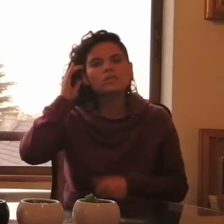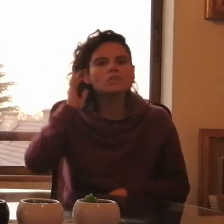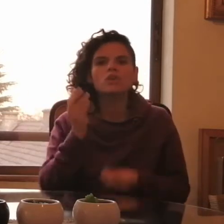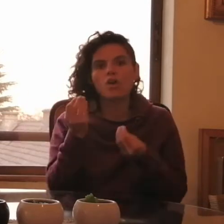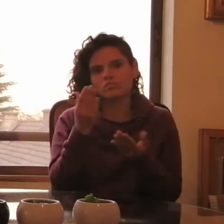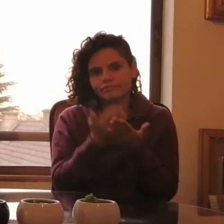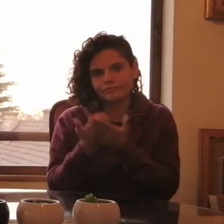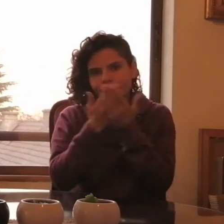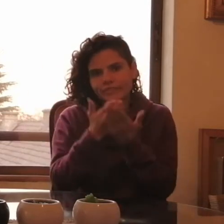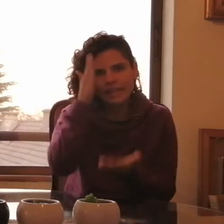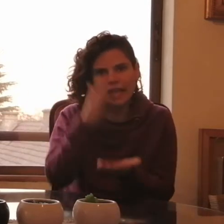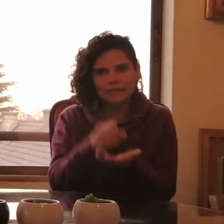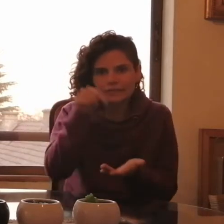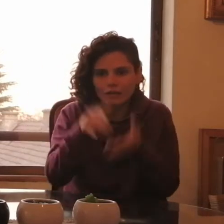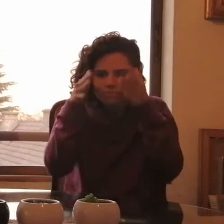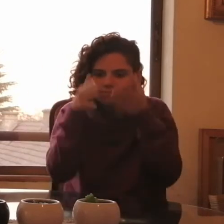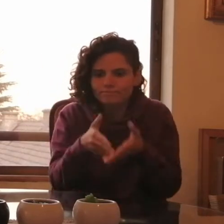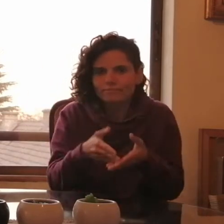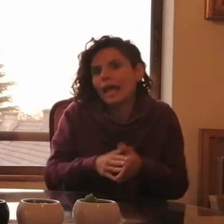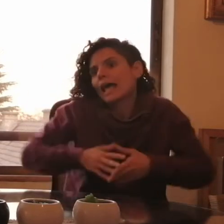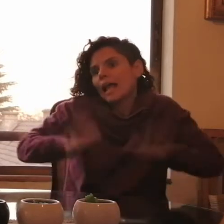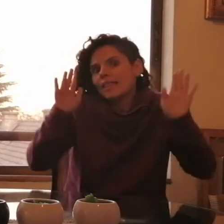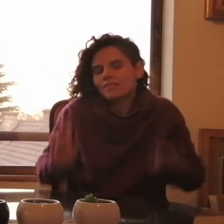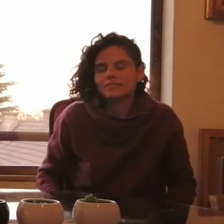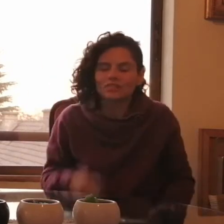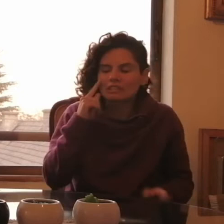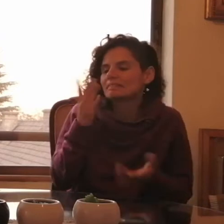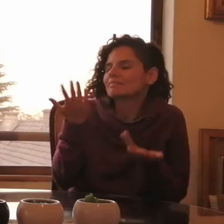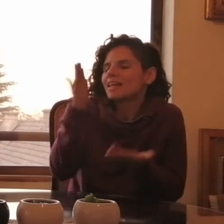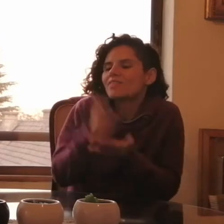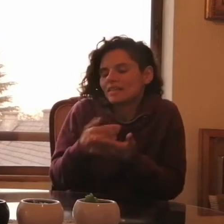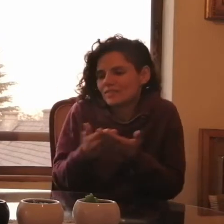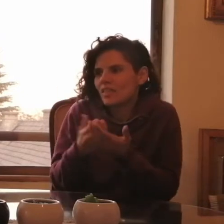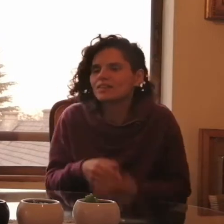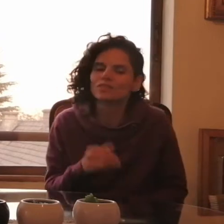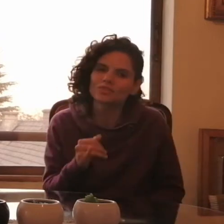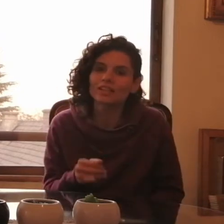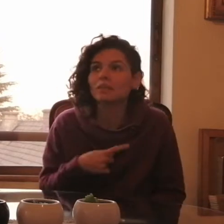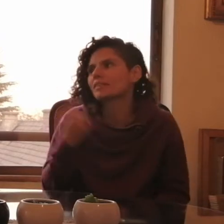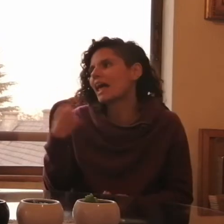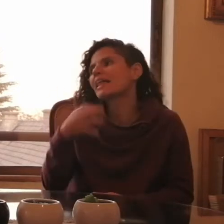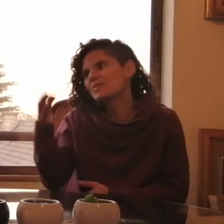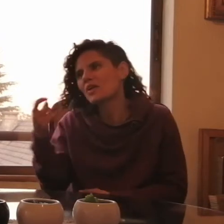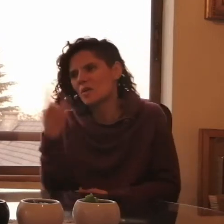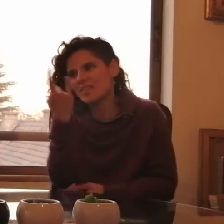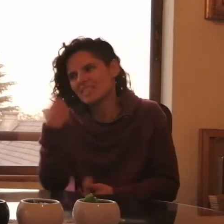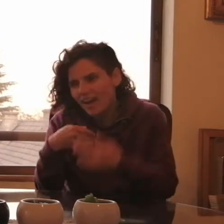nada que hacer, y se hacia [risas] te comunico que a eso va uno a la universidad